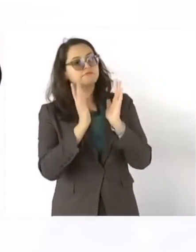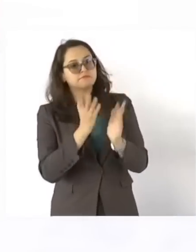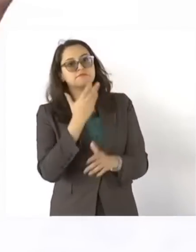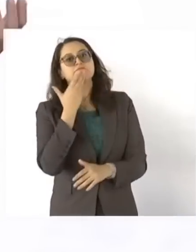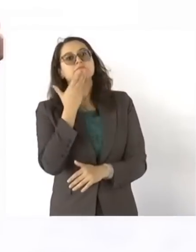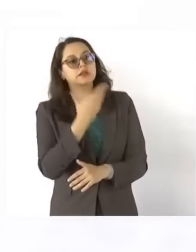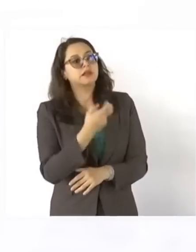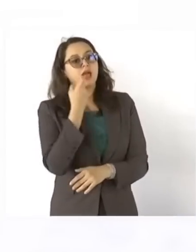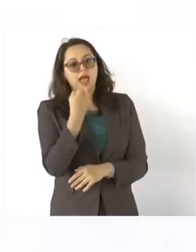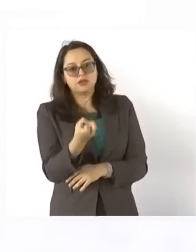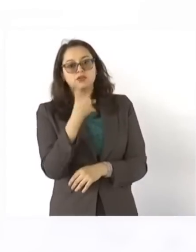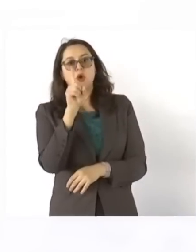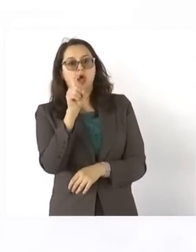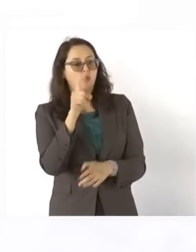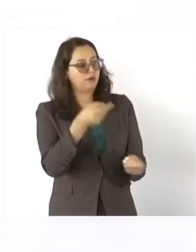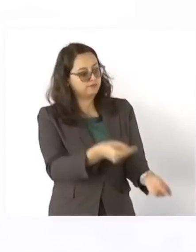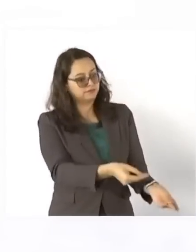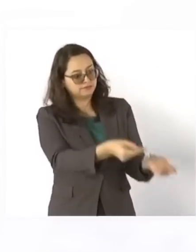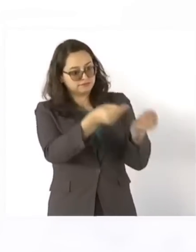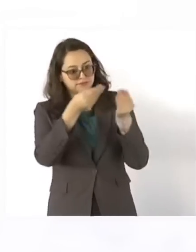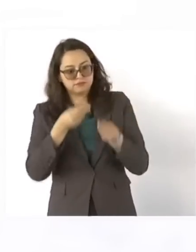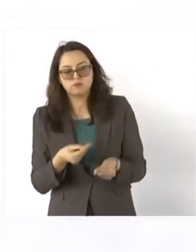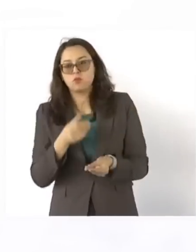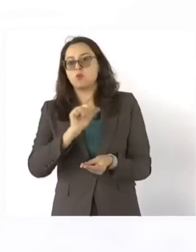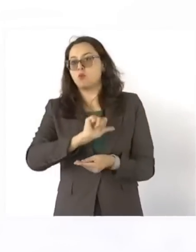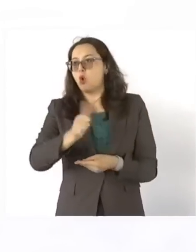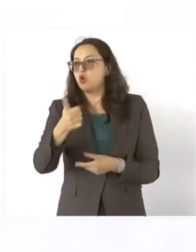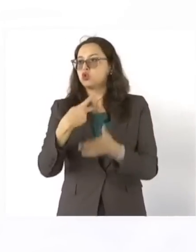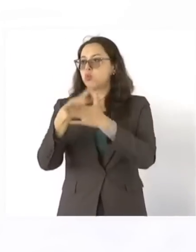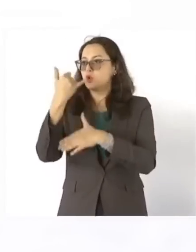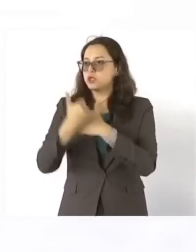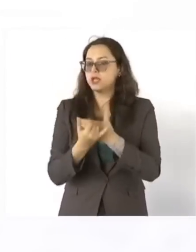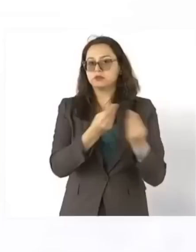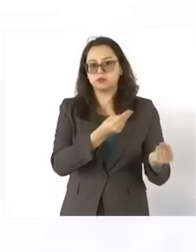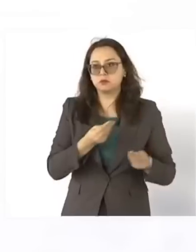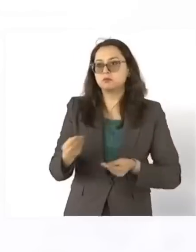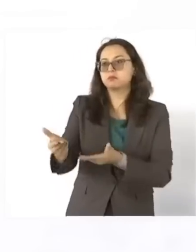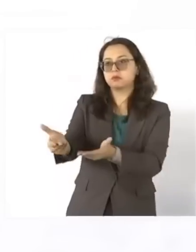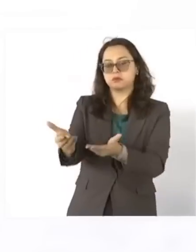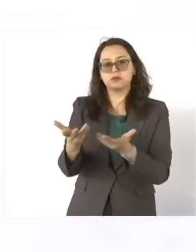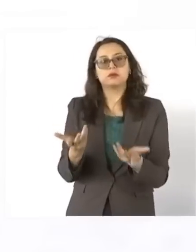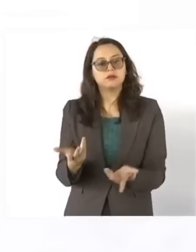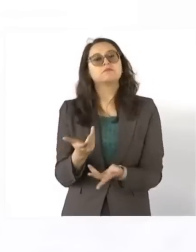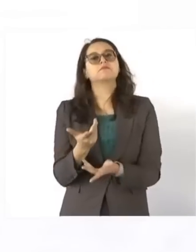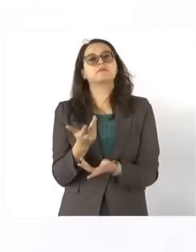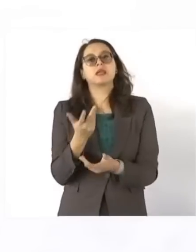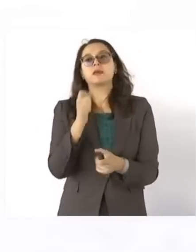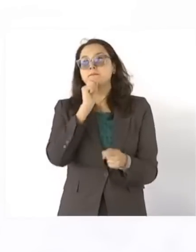pueden utilizarse en otros proyectos se están simplificando y mejorando todos los trámites